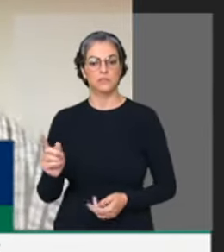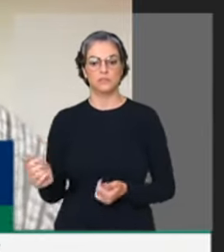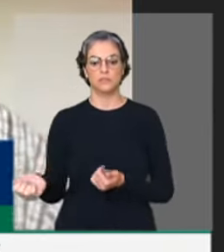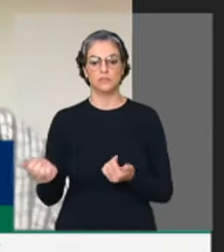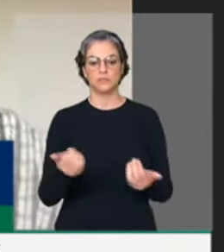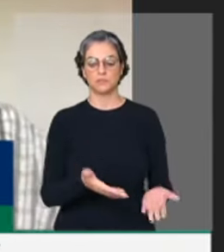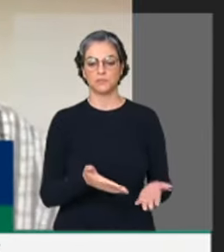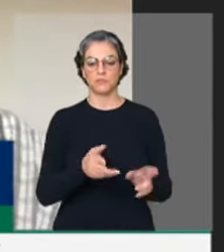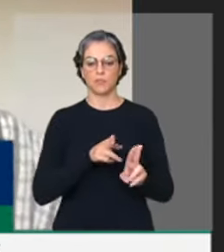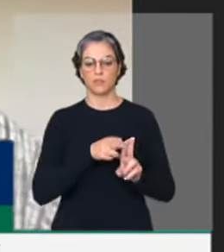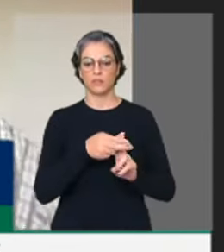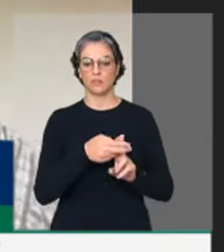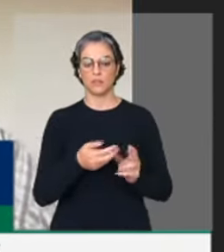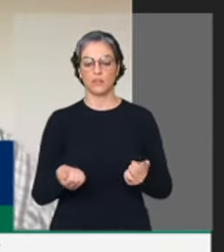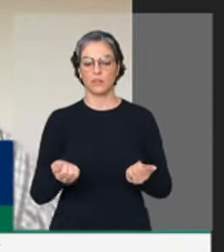BRASILEIRA. REPITO, COMO BEM DISSE AQUI E MUITO BEM A